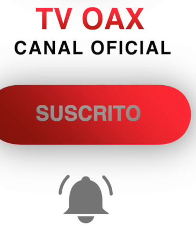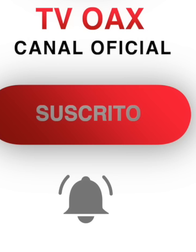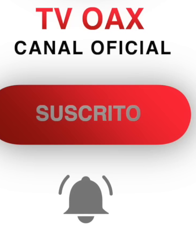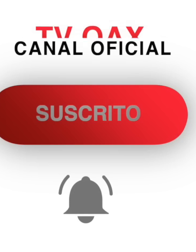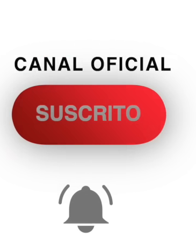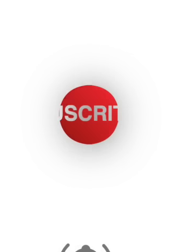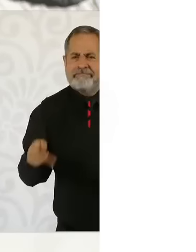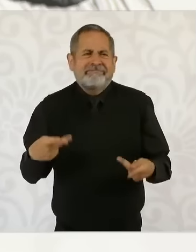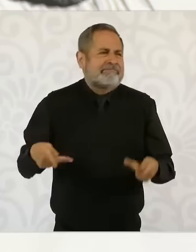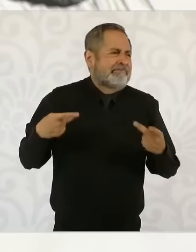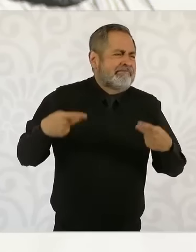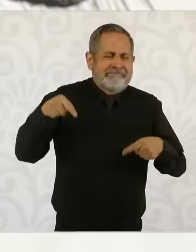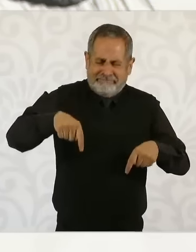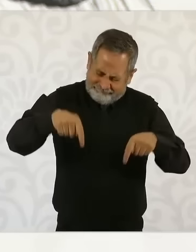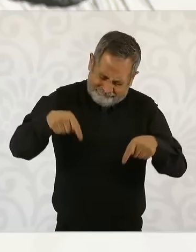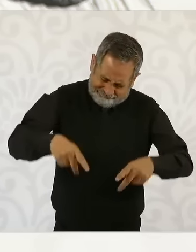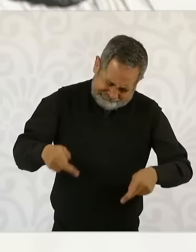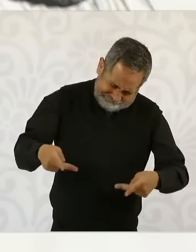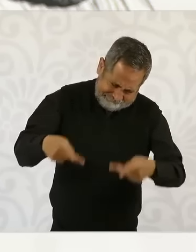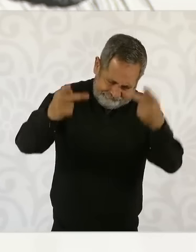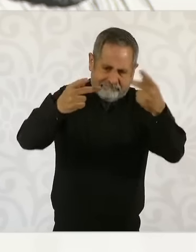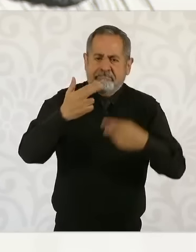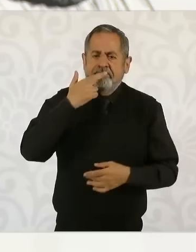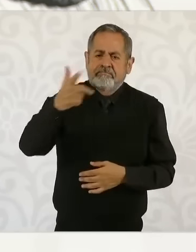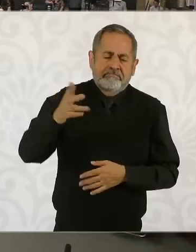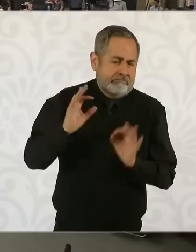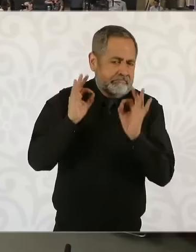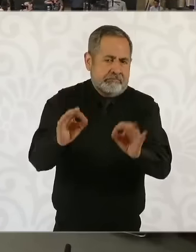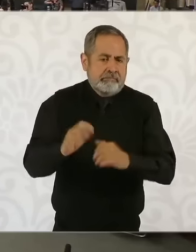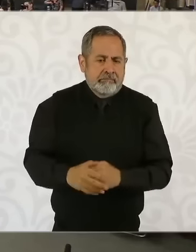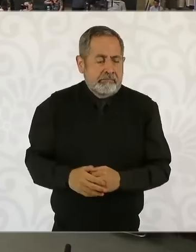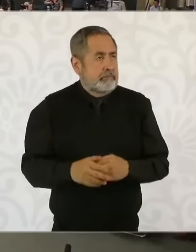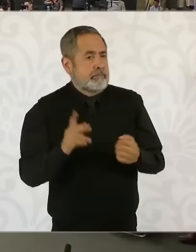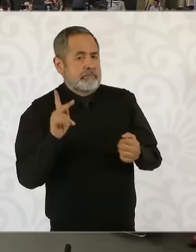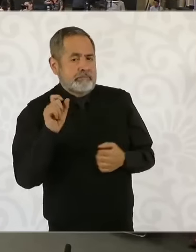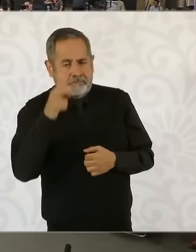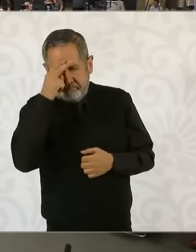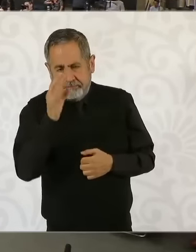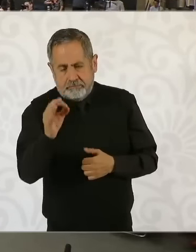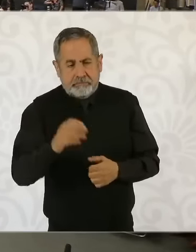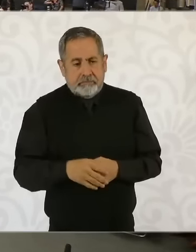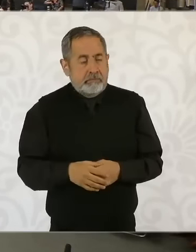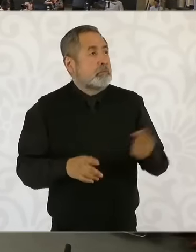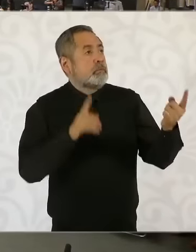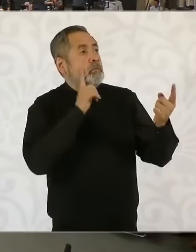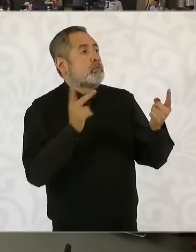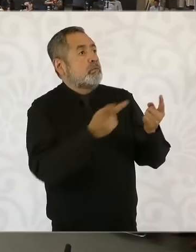que estamos haciendo con el plan méxico para el sector agrícola presidenta creció 8% ¿qué